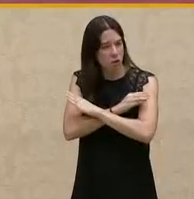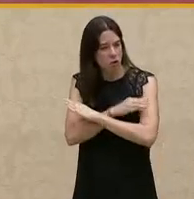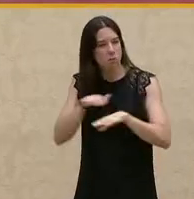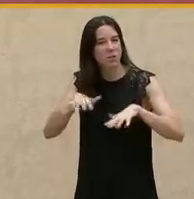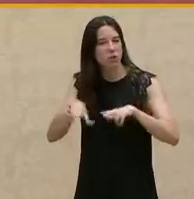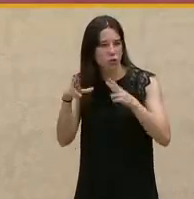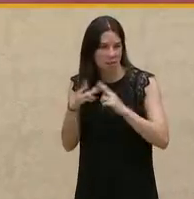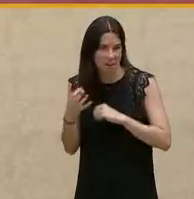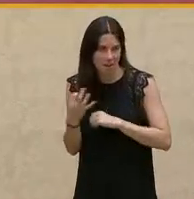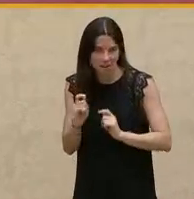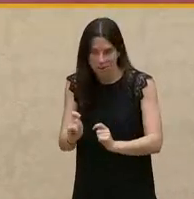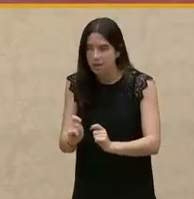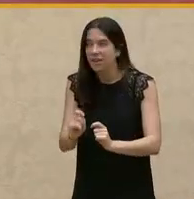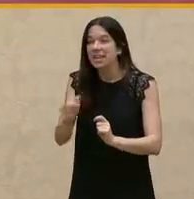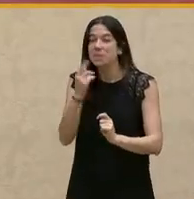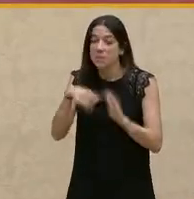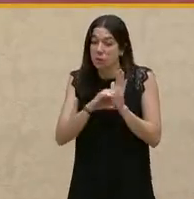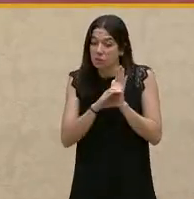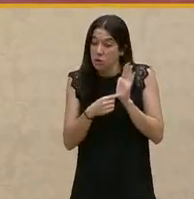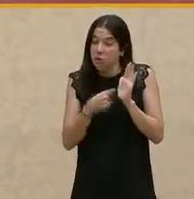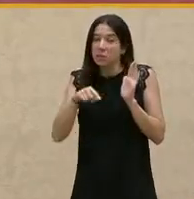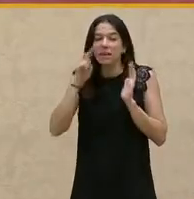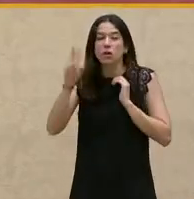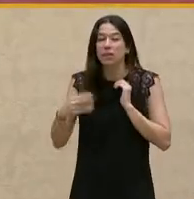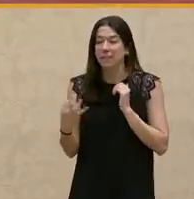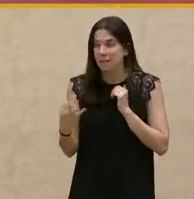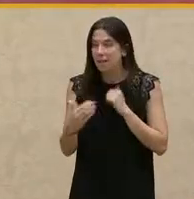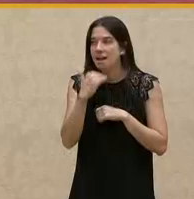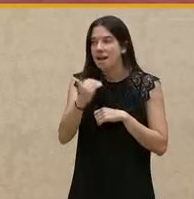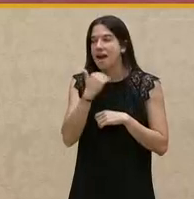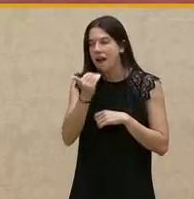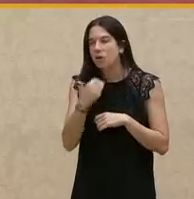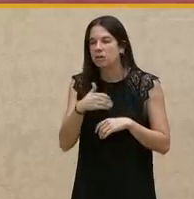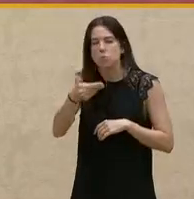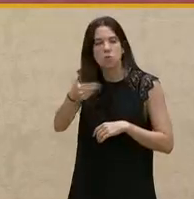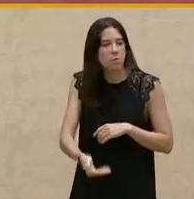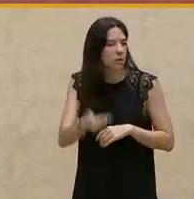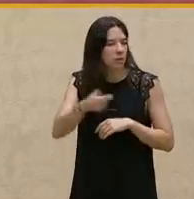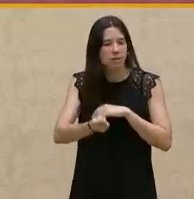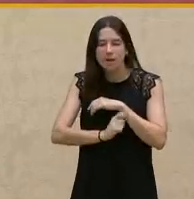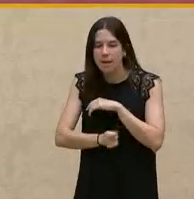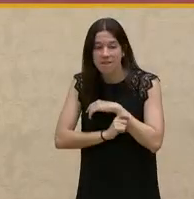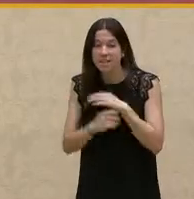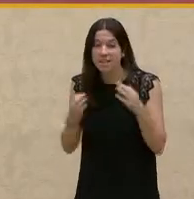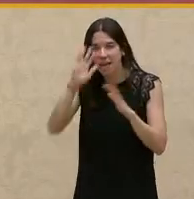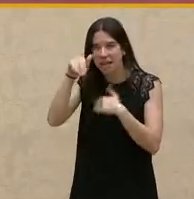y, además, como Constitución, reconoce algo que es claro y manifiesto, como es la atención a la